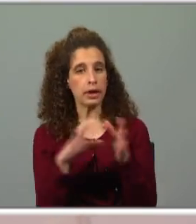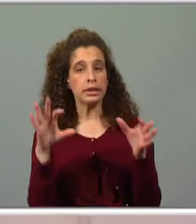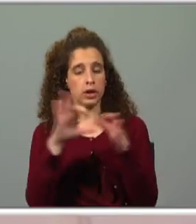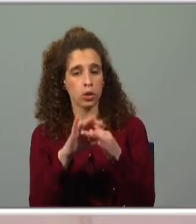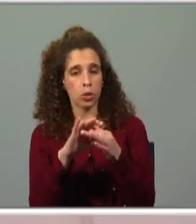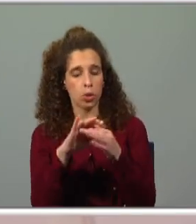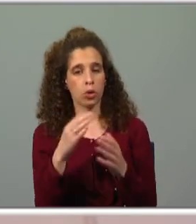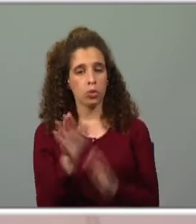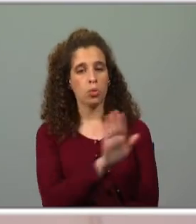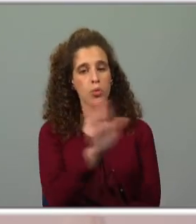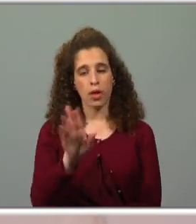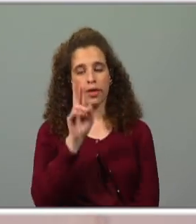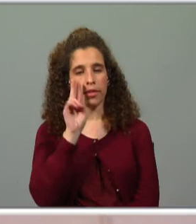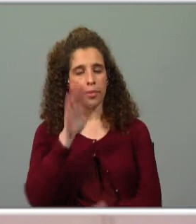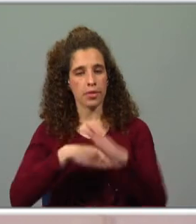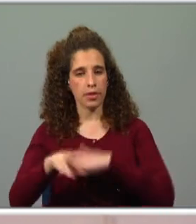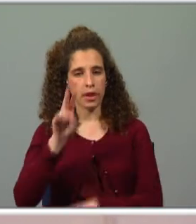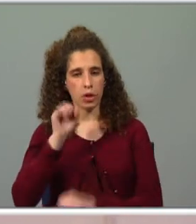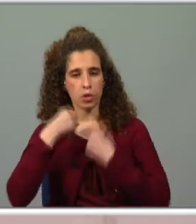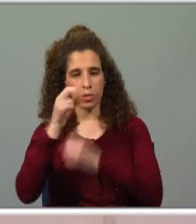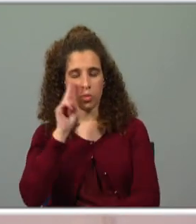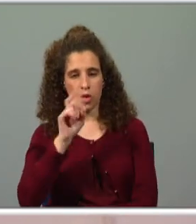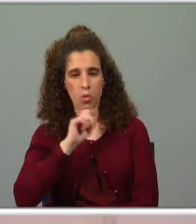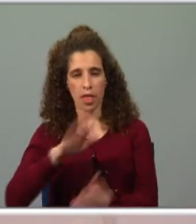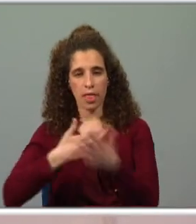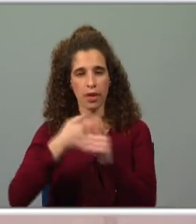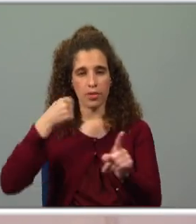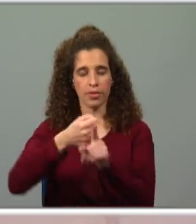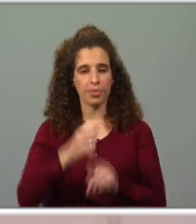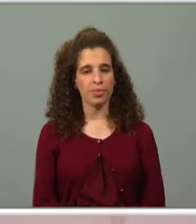que estivemos a fazer e conseguir para observar pode deixar teste desafio é 我們一直在做的事情觀察可以離開測試挑戰是